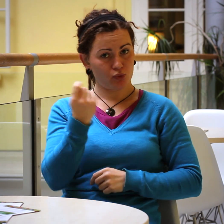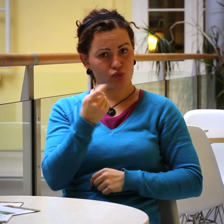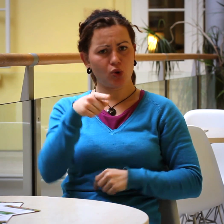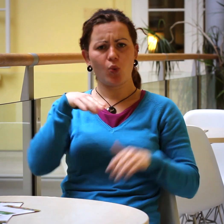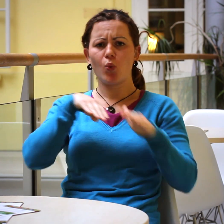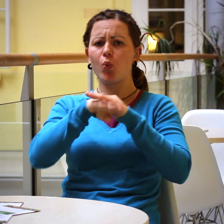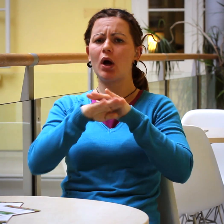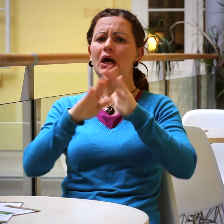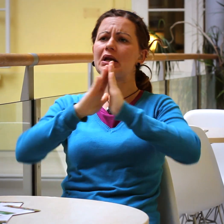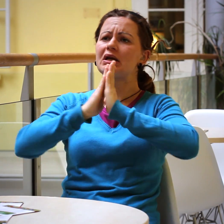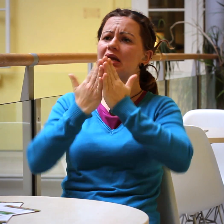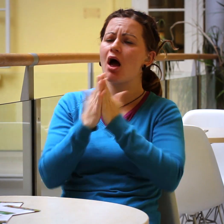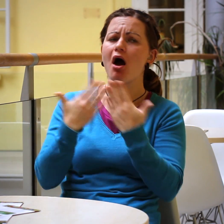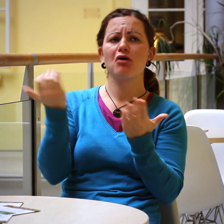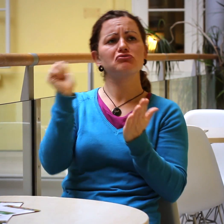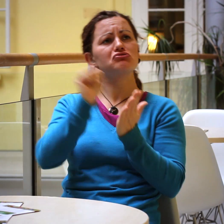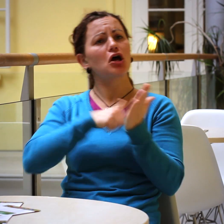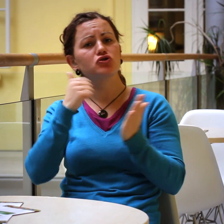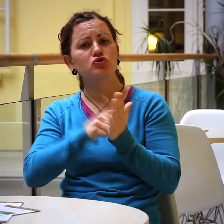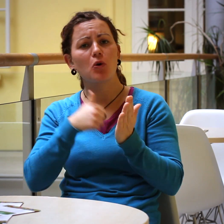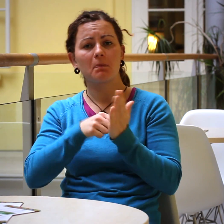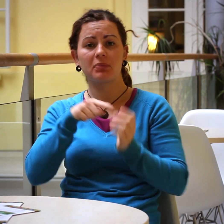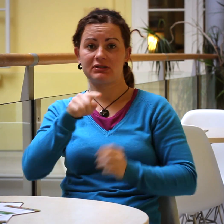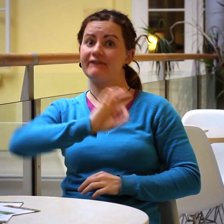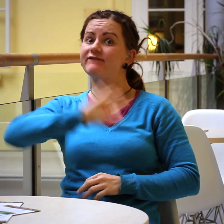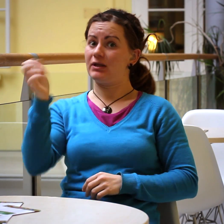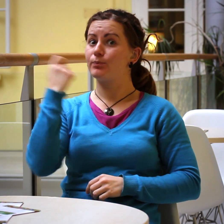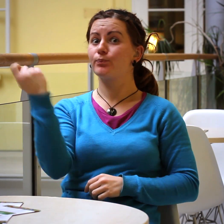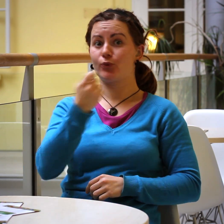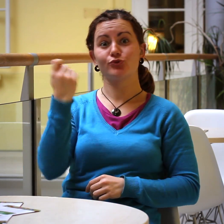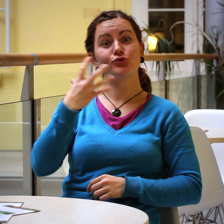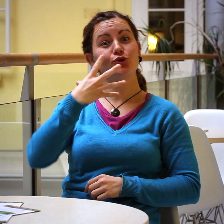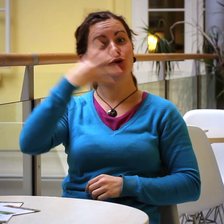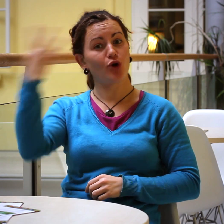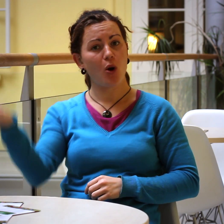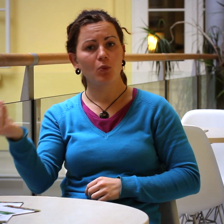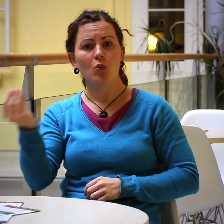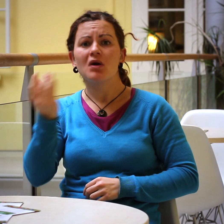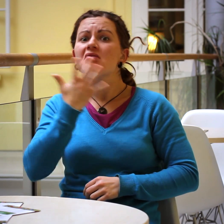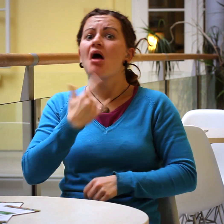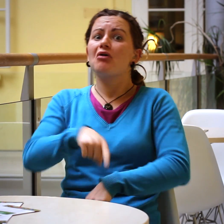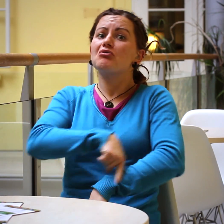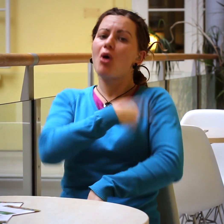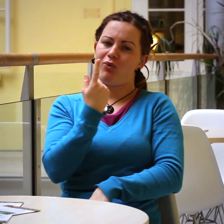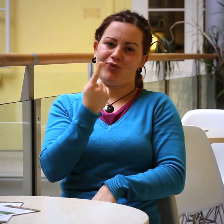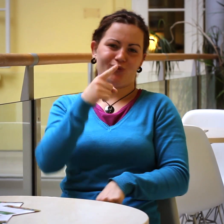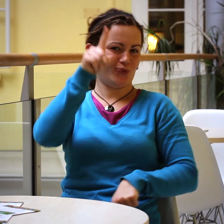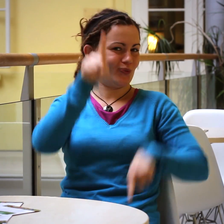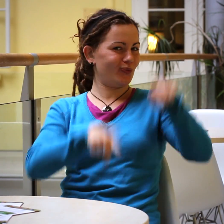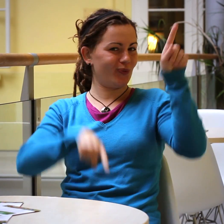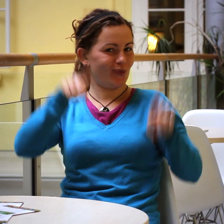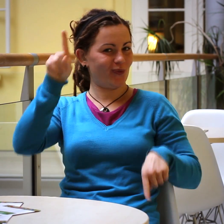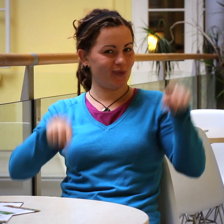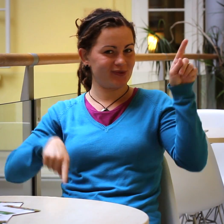cože může být knížka, časopis apod., a ty je možné půjčit domů. Délka výpůjční doby se odlišuje dle typu dokumentu.